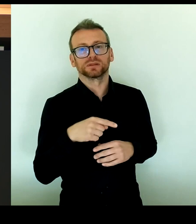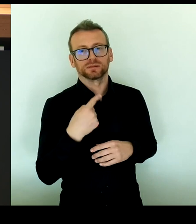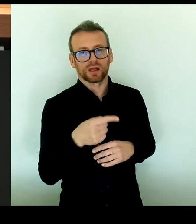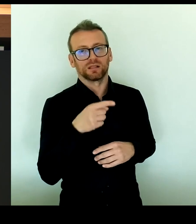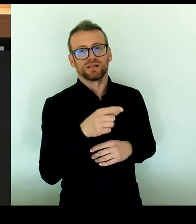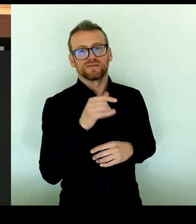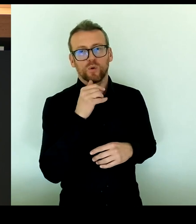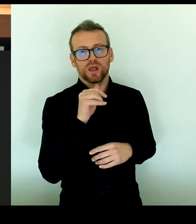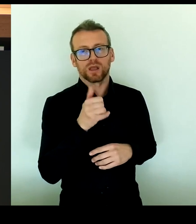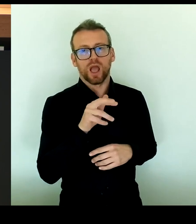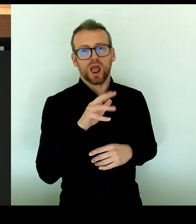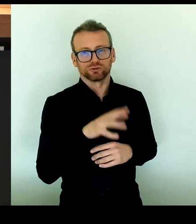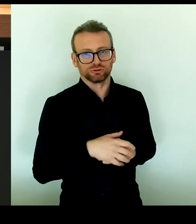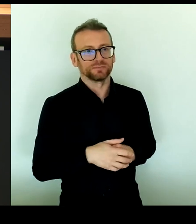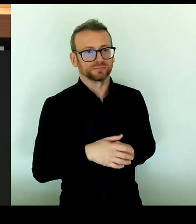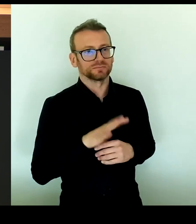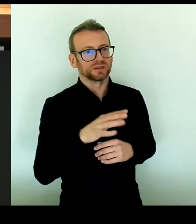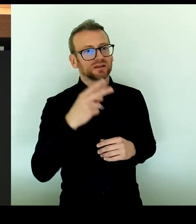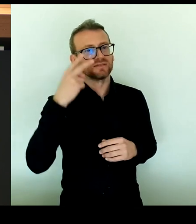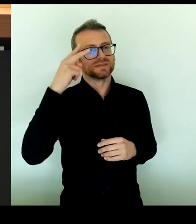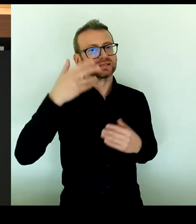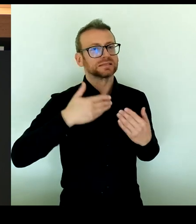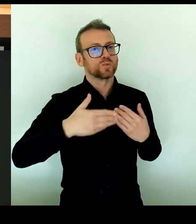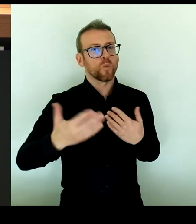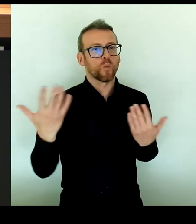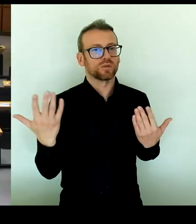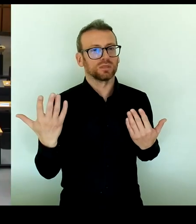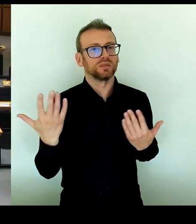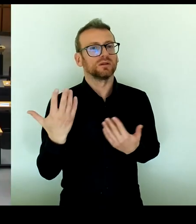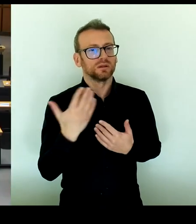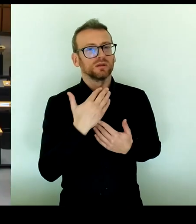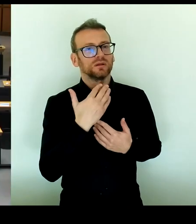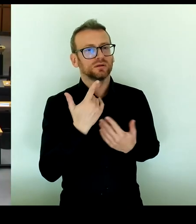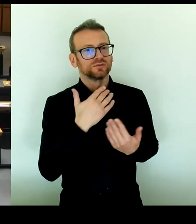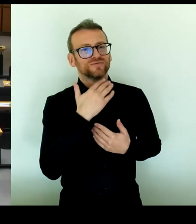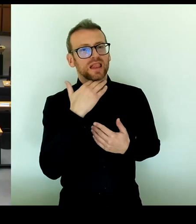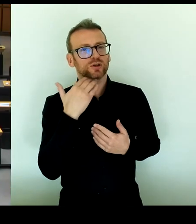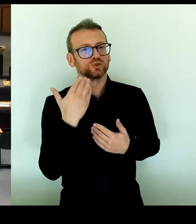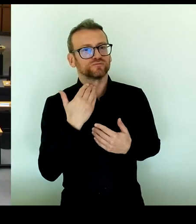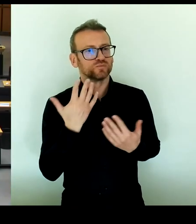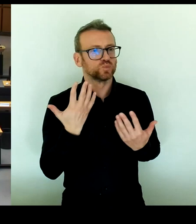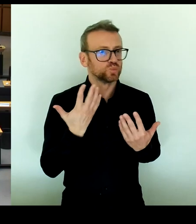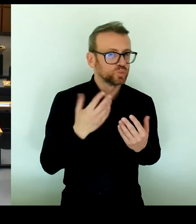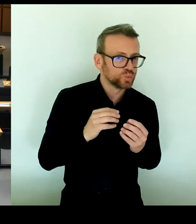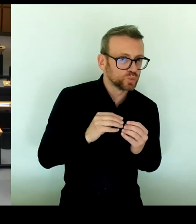Was ich sagen möchte, ist, man muss das Gefühl bekommen,